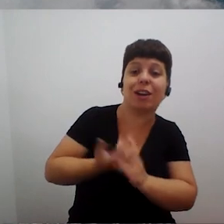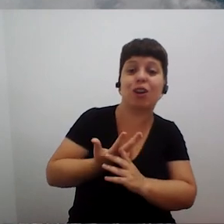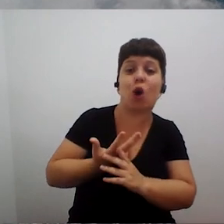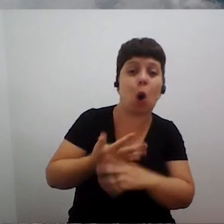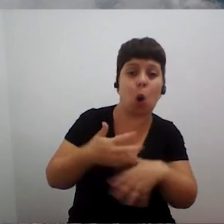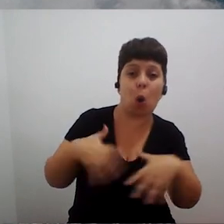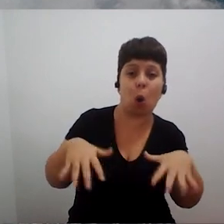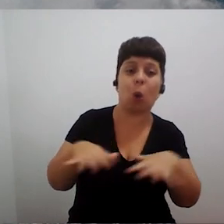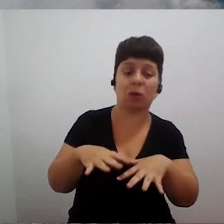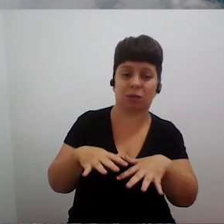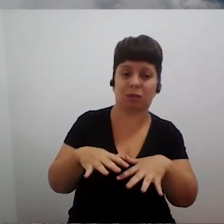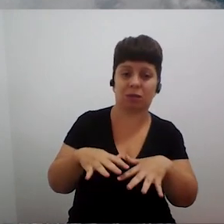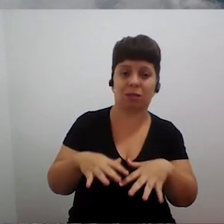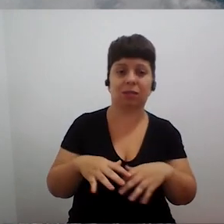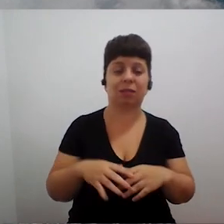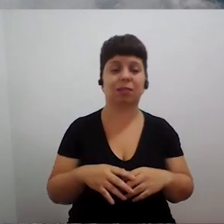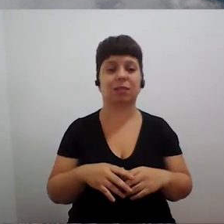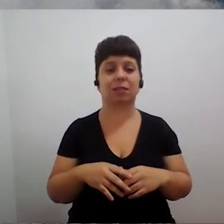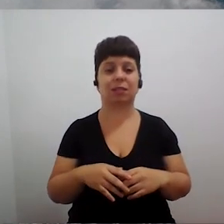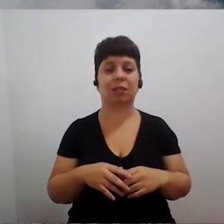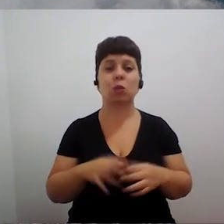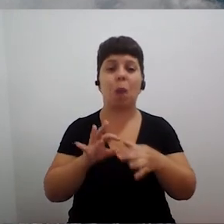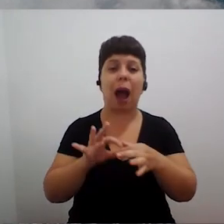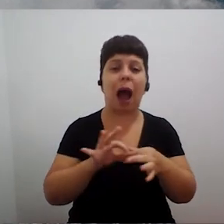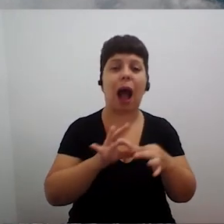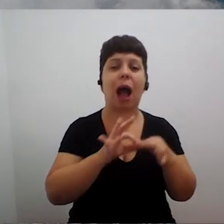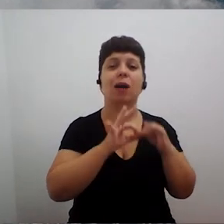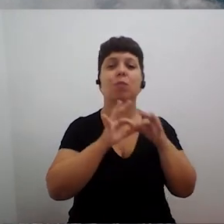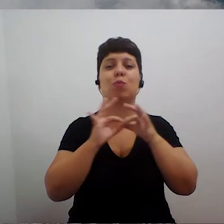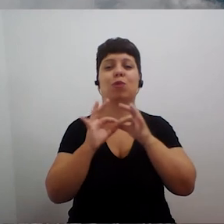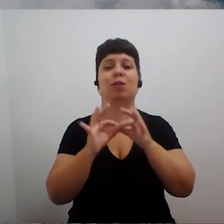e nós nele e com ele, numa harmonia numa integração real.